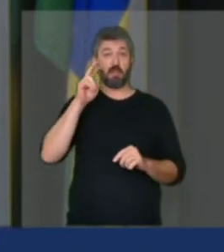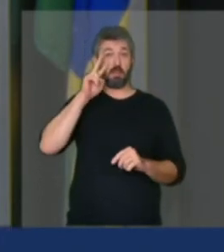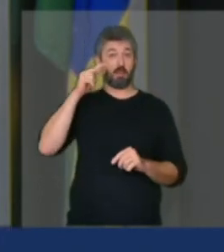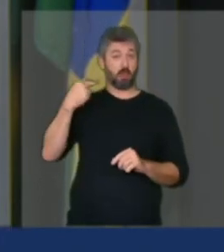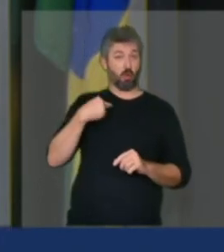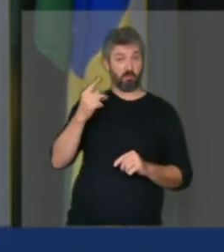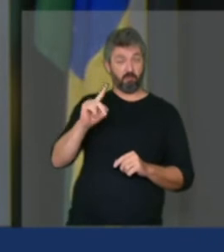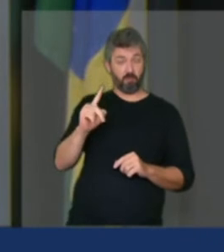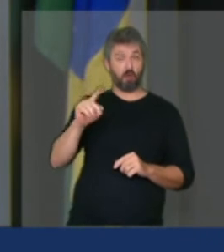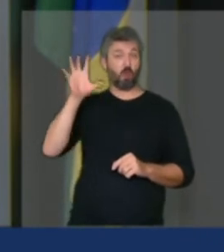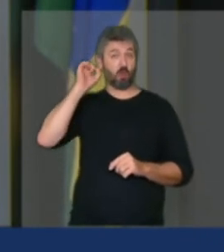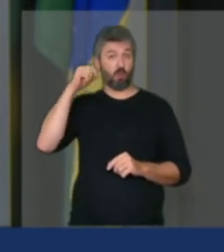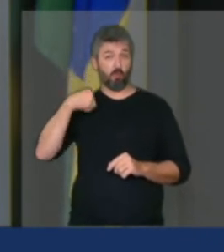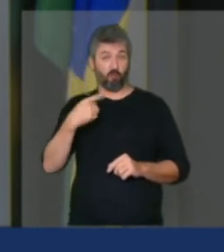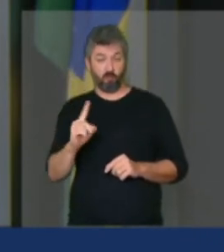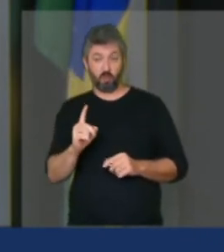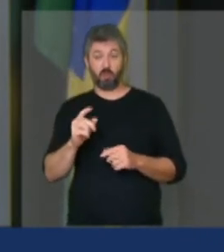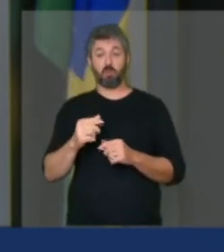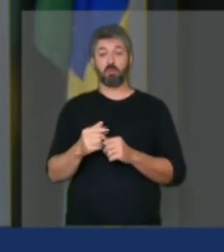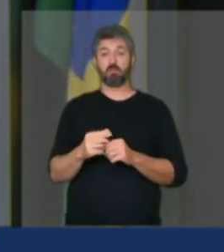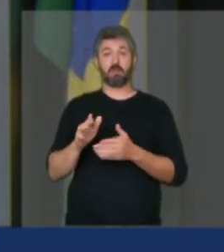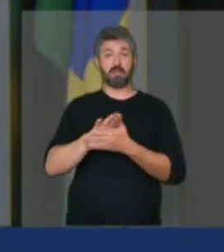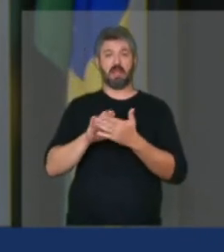QUE ERA DO GABINETE SAIU CORRENDO, AQUELE DEPUTADO